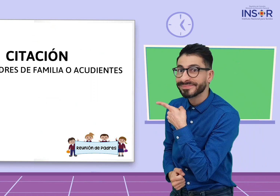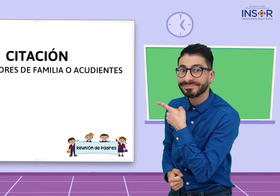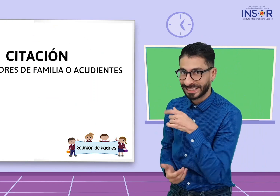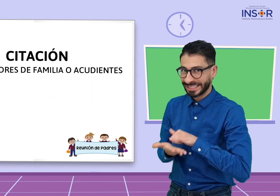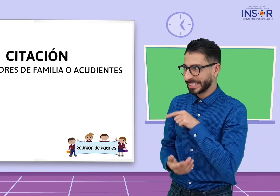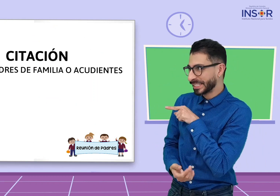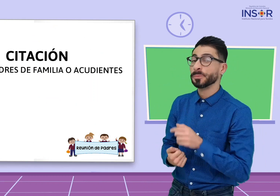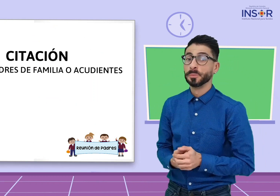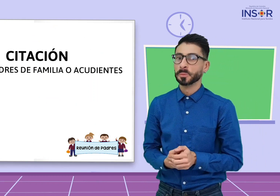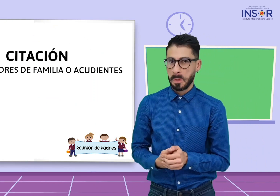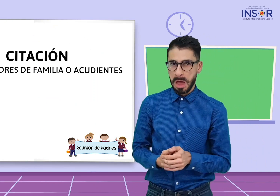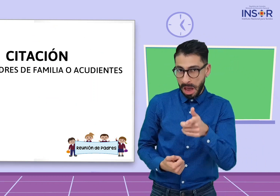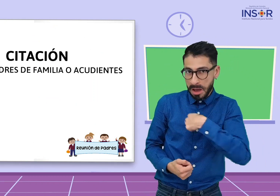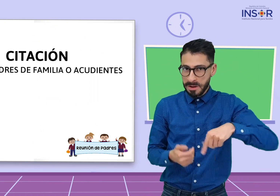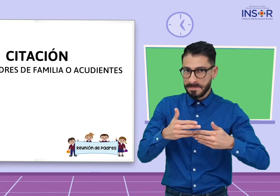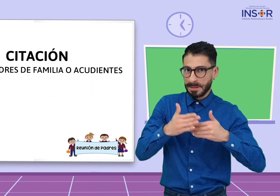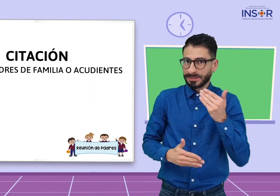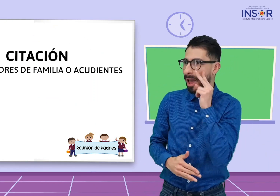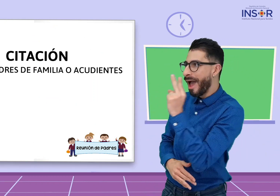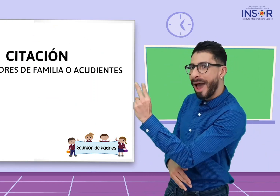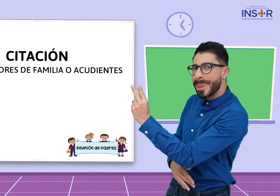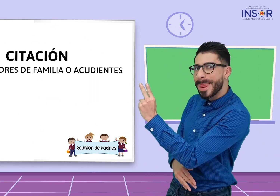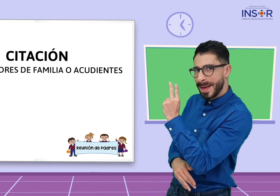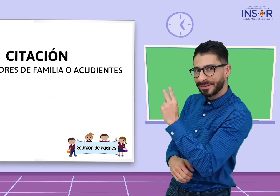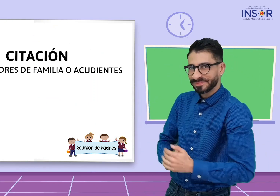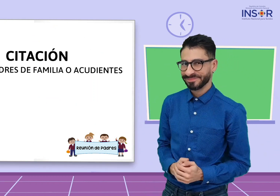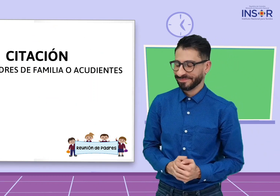es esta. Comencemos a leer.